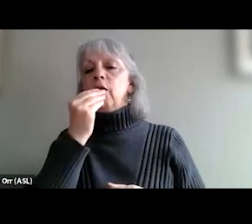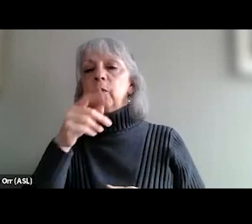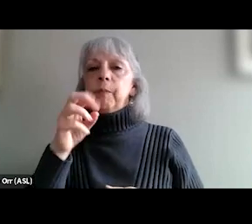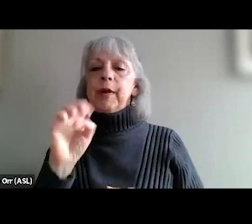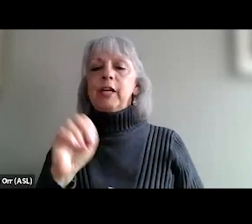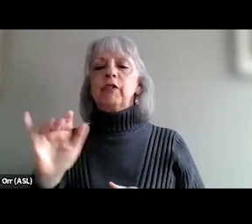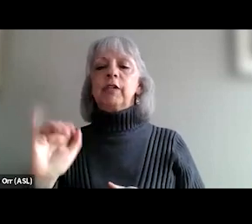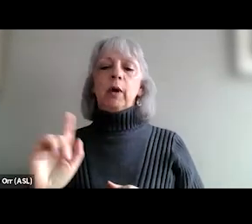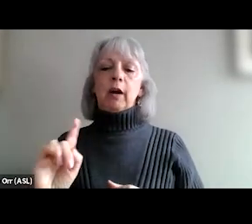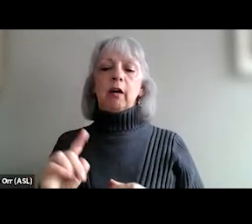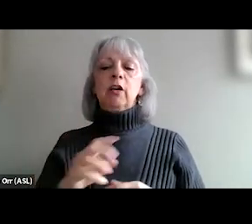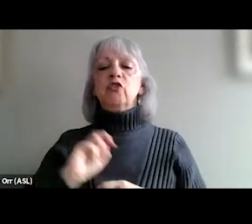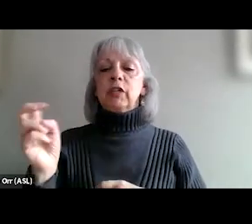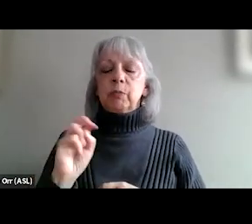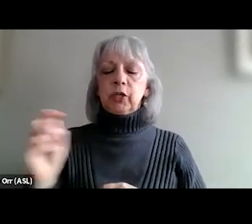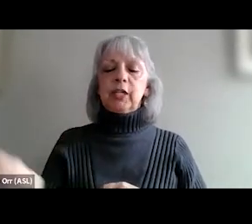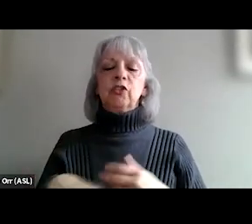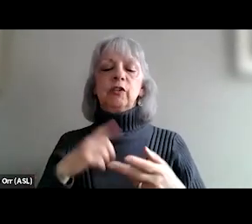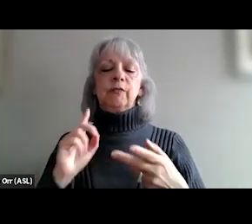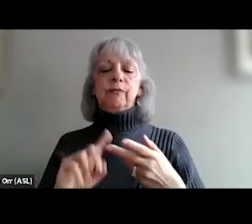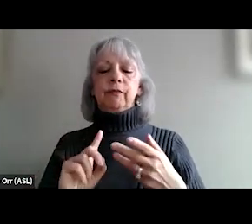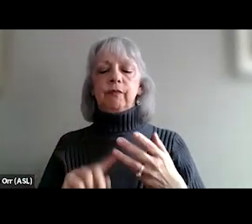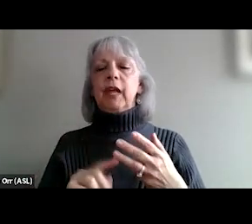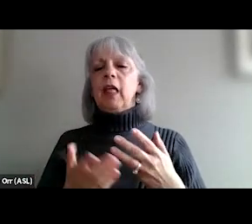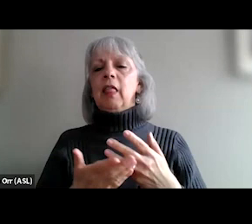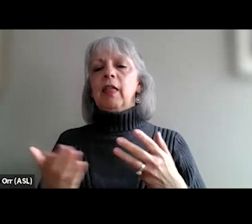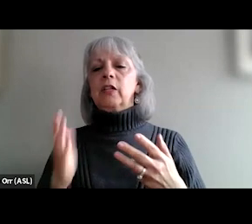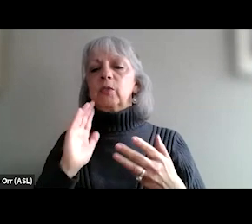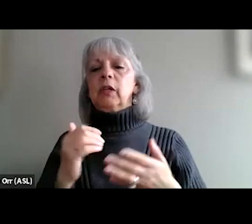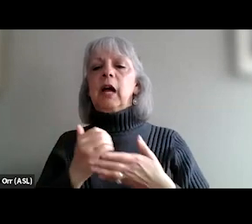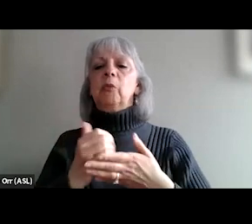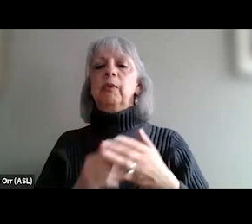transporte y asistencia con Medicaid,